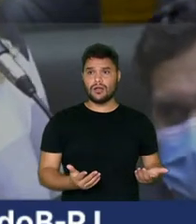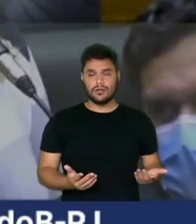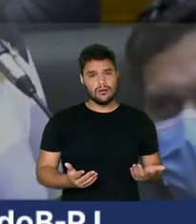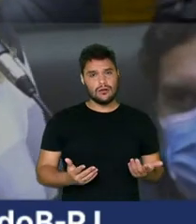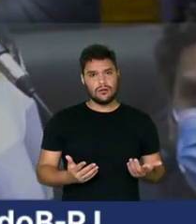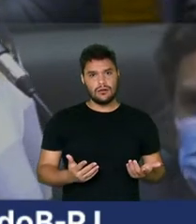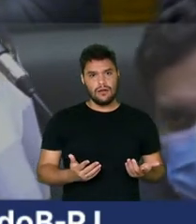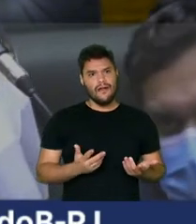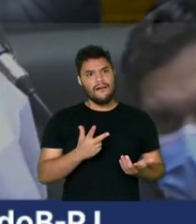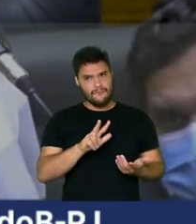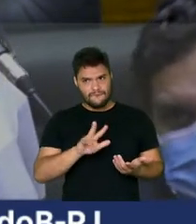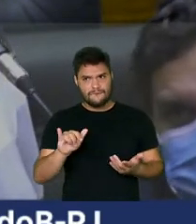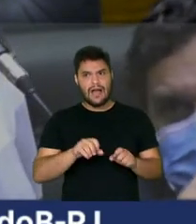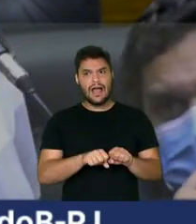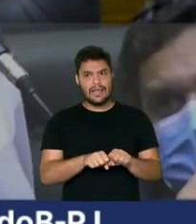GENEROSIDADE. NÓS ESTAMOS QUEBRANDO O MERCADO ILEGAL,